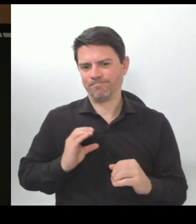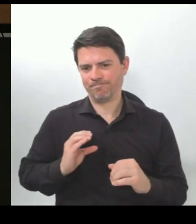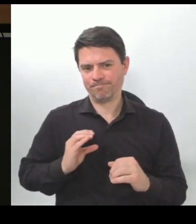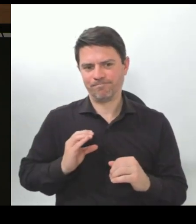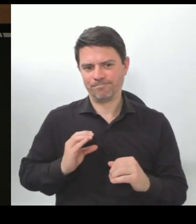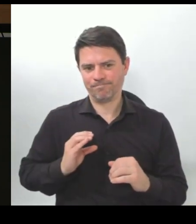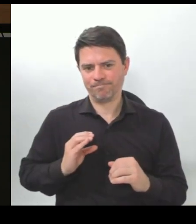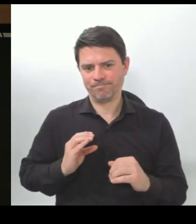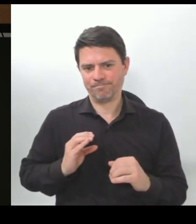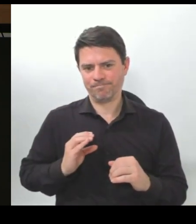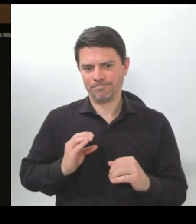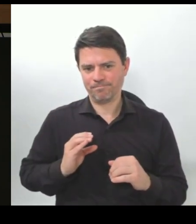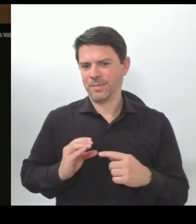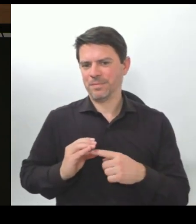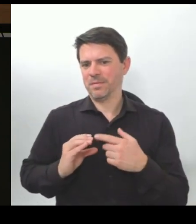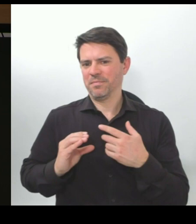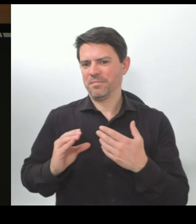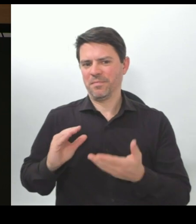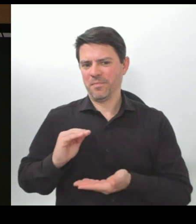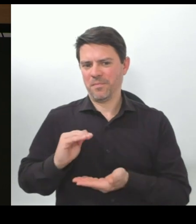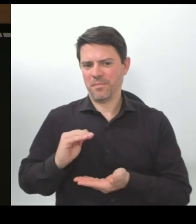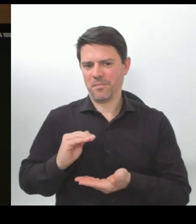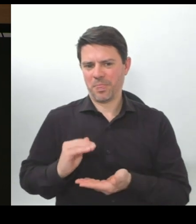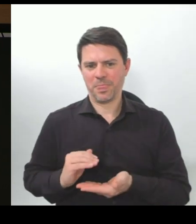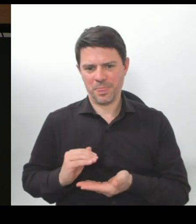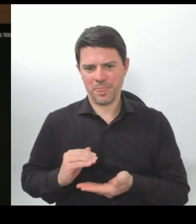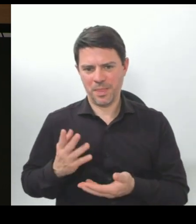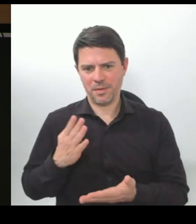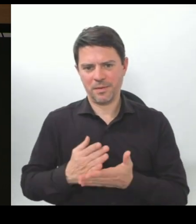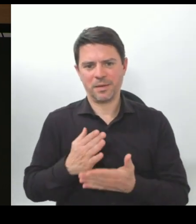zur R-Besoldung eingehalten, wenn man sich nun einmal die